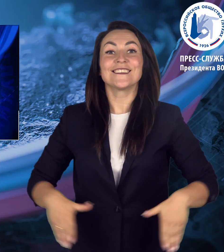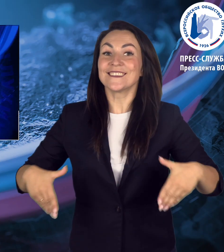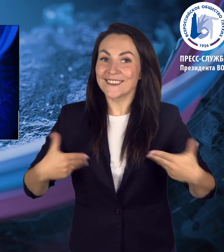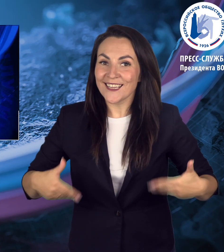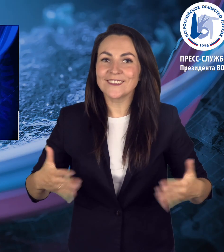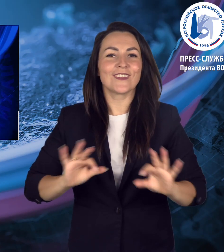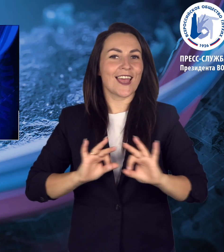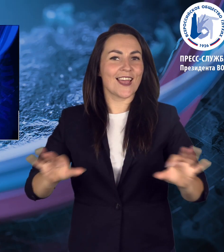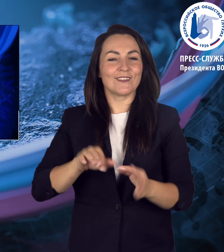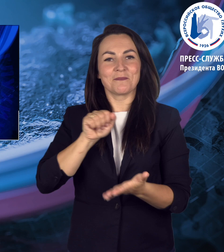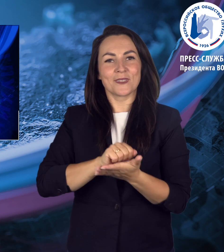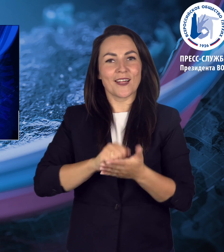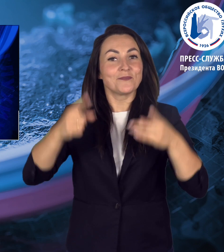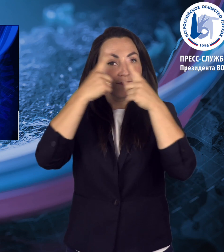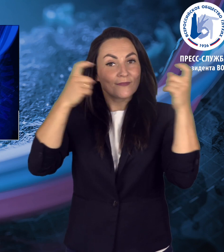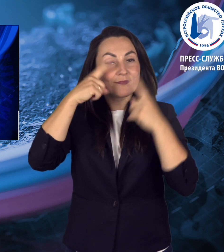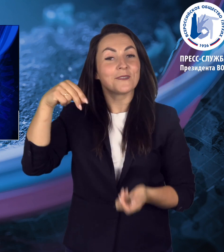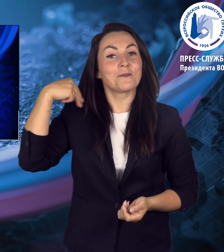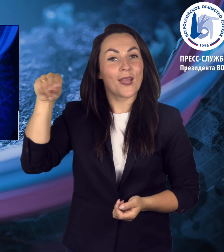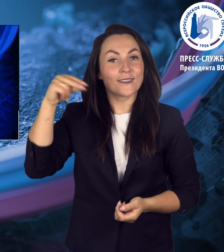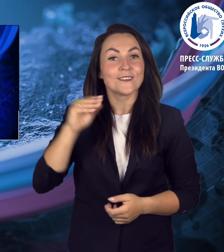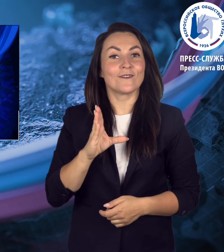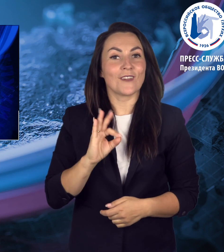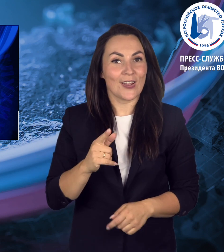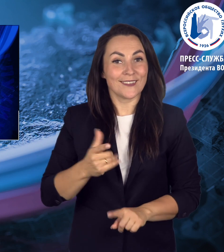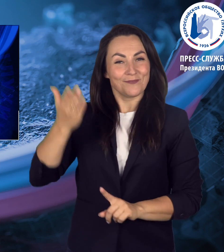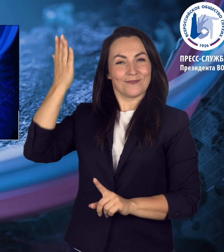Здравствуйте! В эфире пресс-служба президента ВОГ.